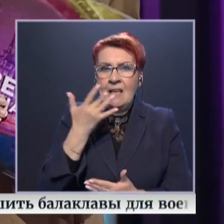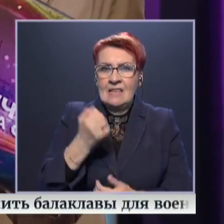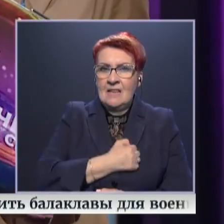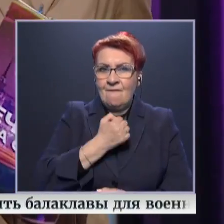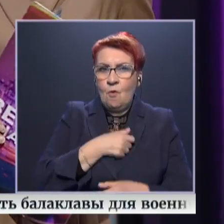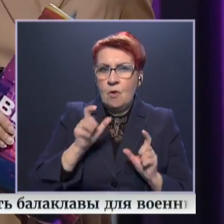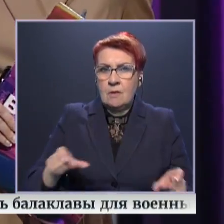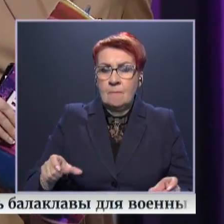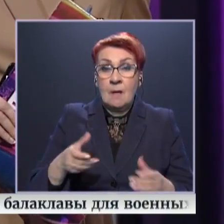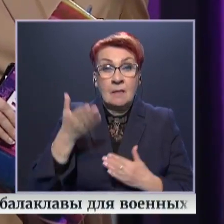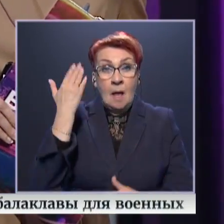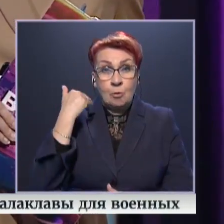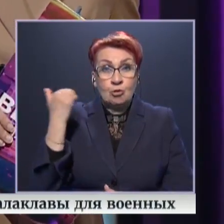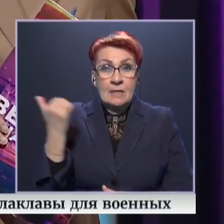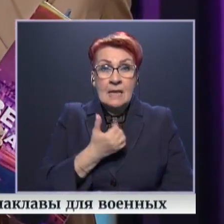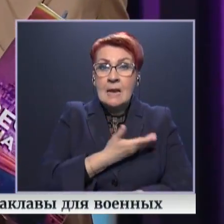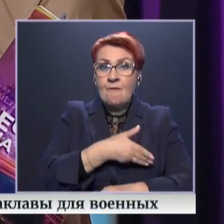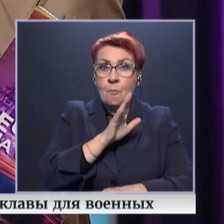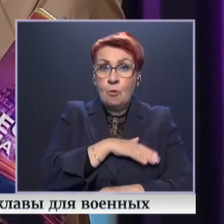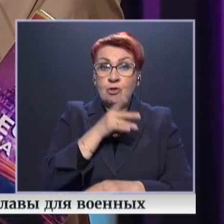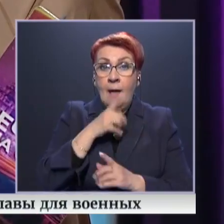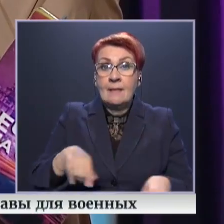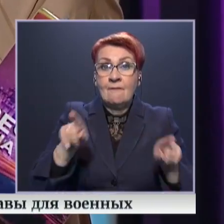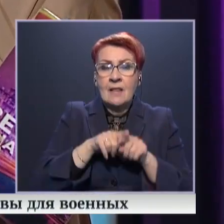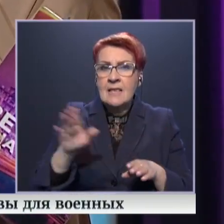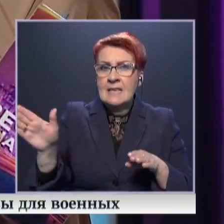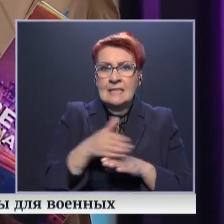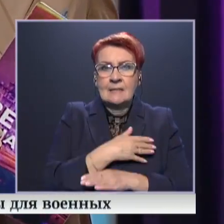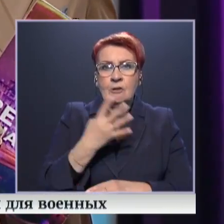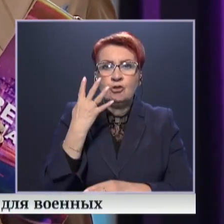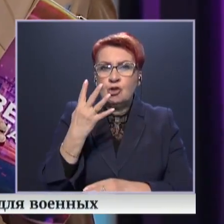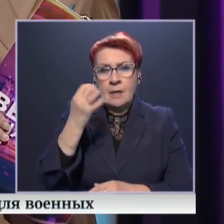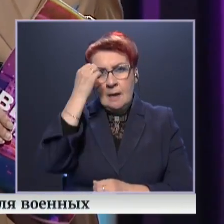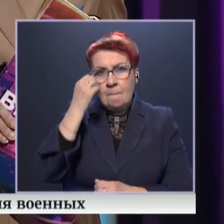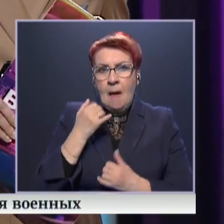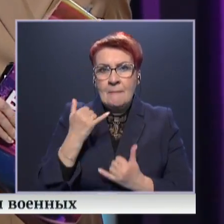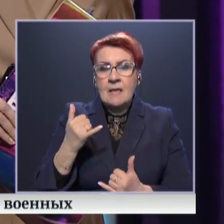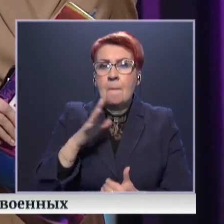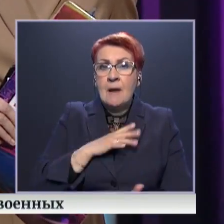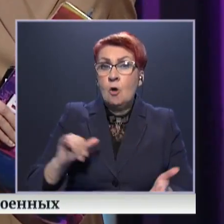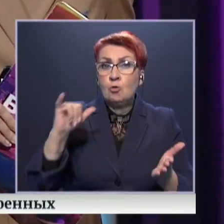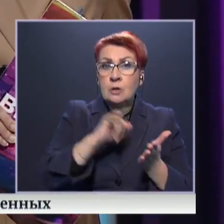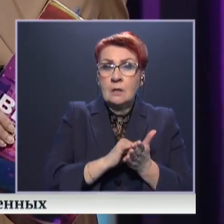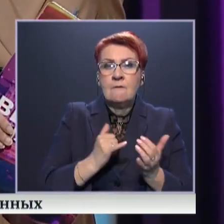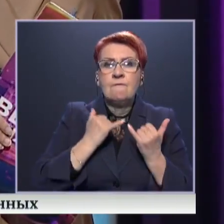Кстати на прошлой неделе в Польше одновременно снесли четыре монумента они были установлены в честь погибших